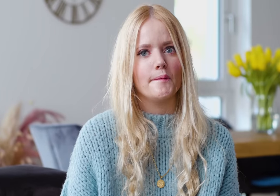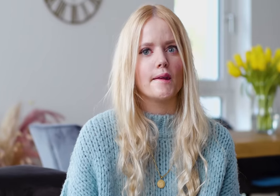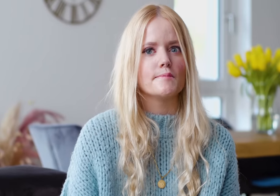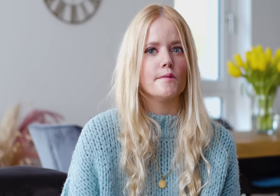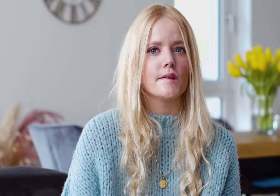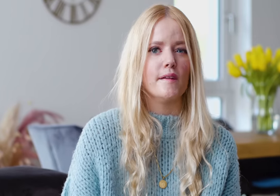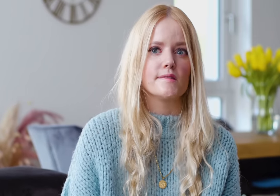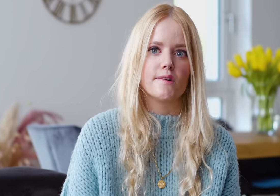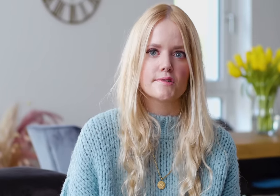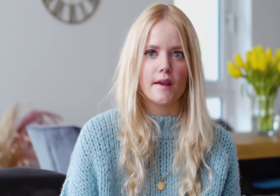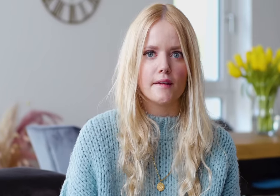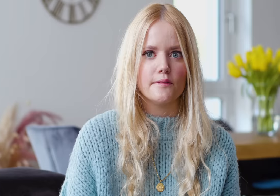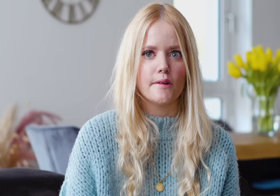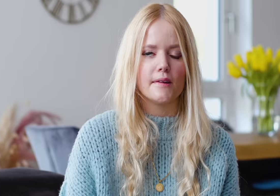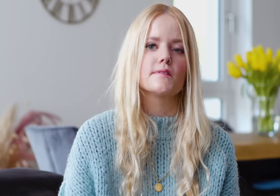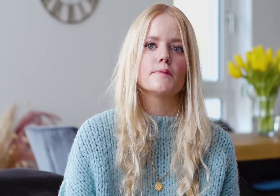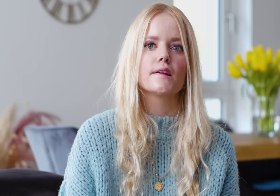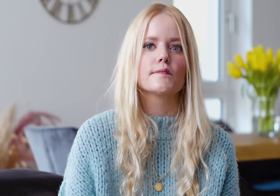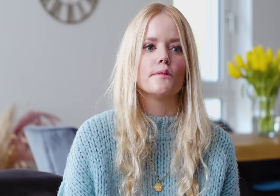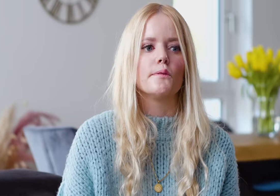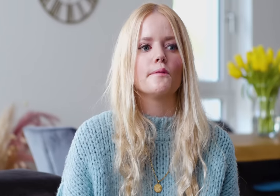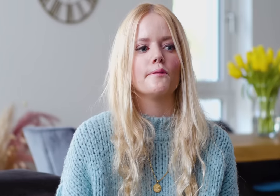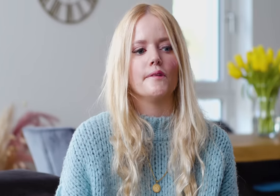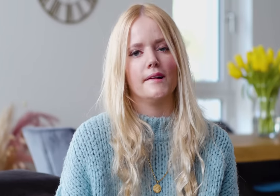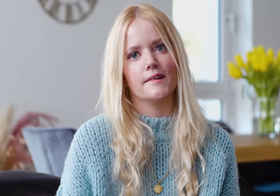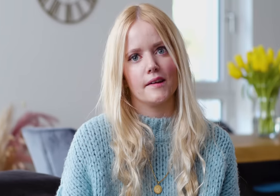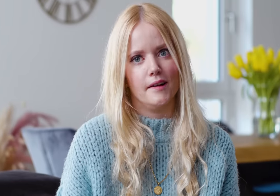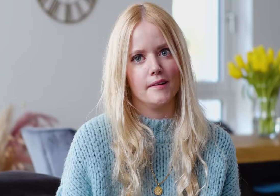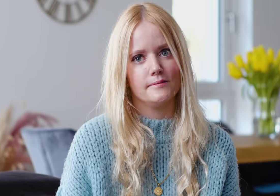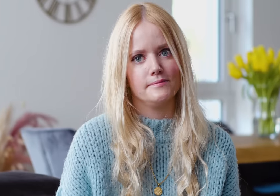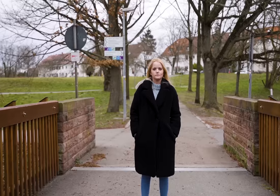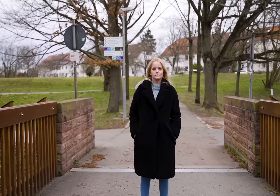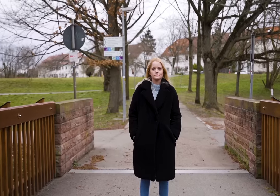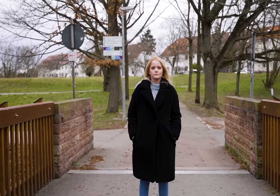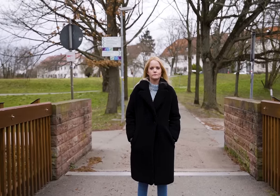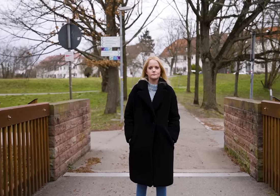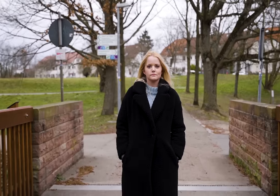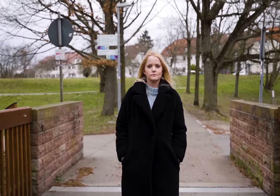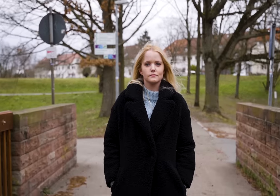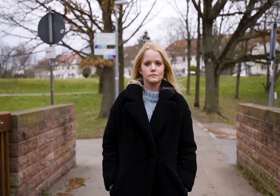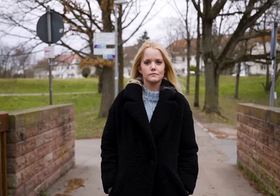Mir wurd teilweise sogar schlecht davon, ich hab's nicht so viel getragen. (Beklemmende Musik)